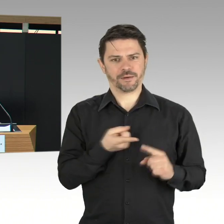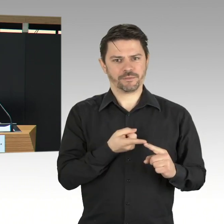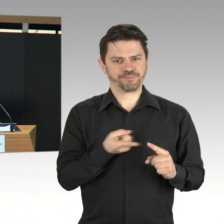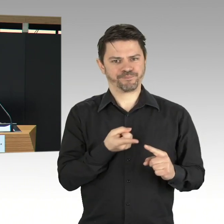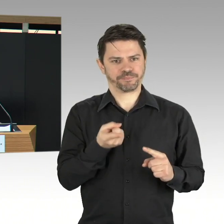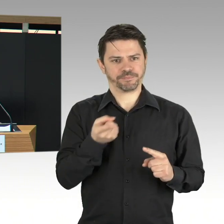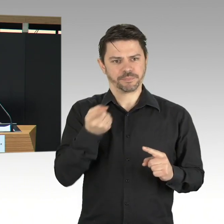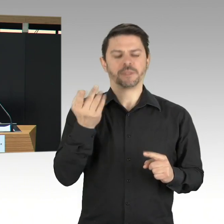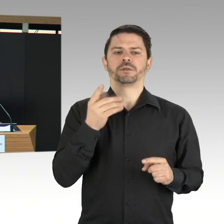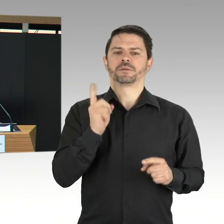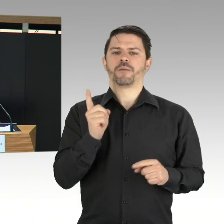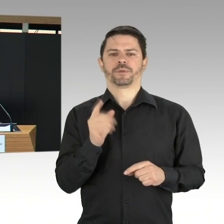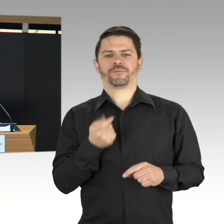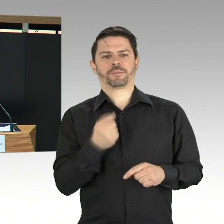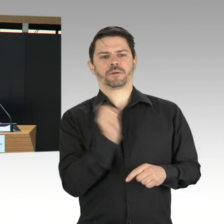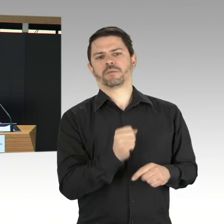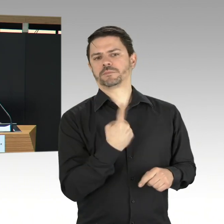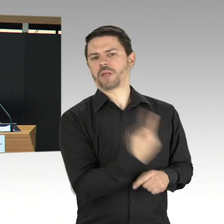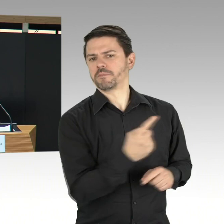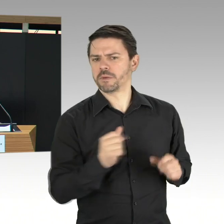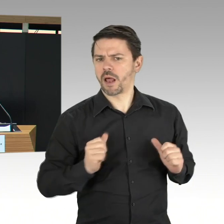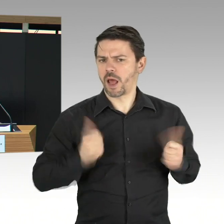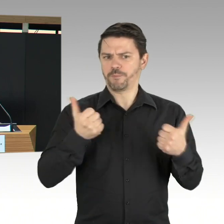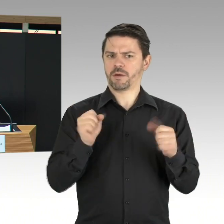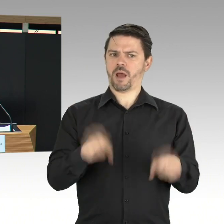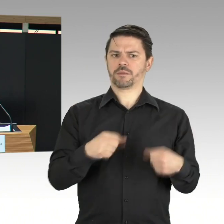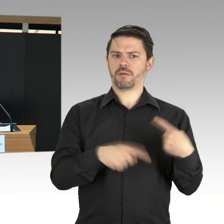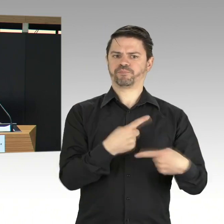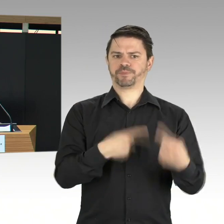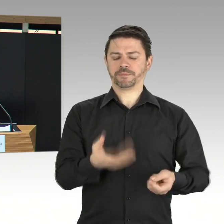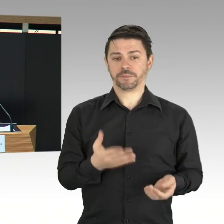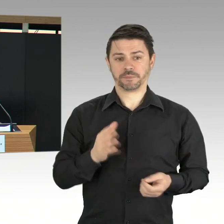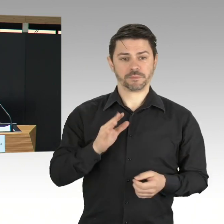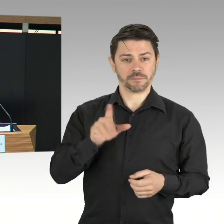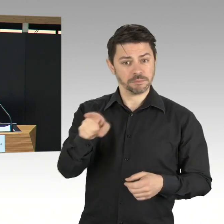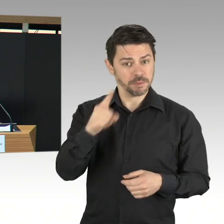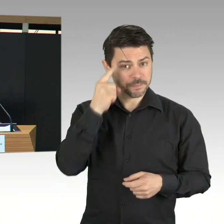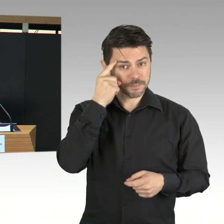ein ausreichender Mieterschutz wäre. Die steigenden Mietpreise der letzten Jahre